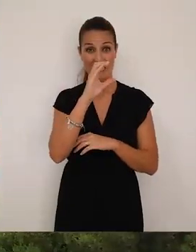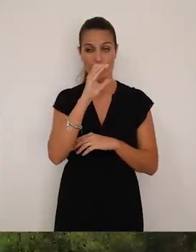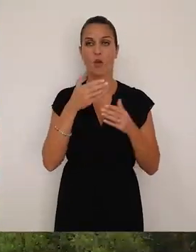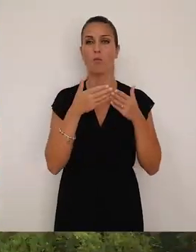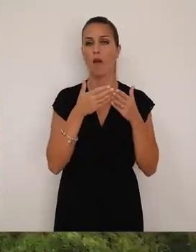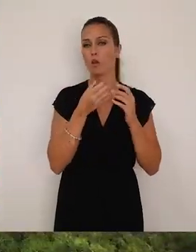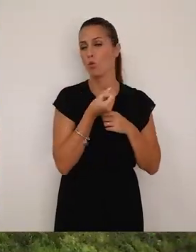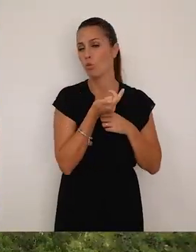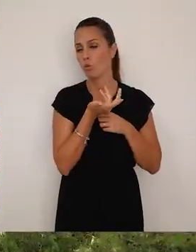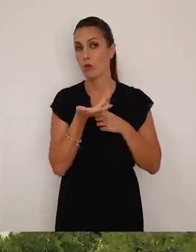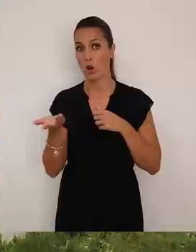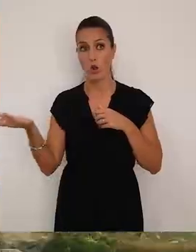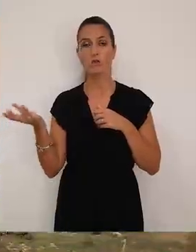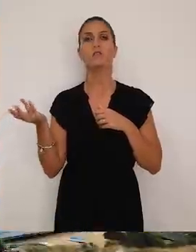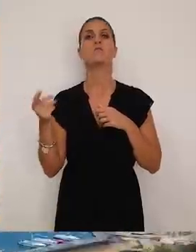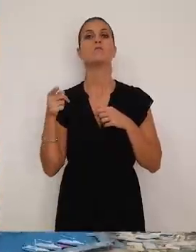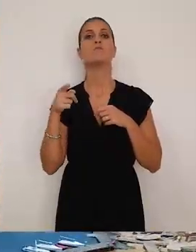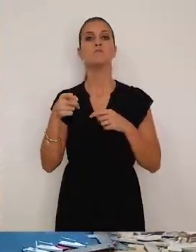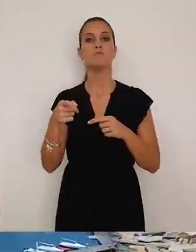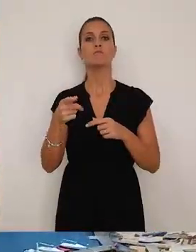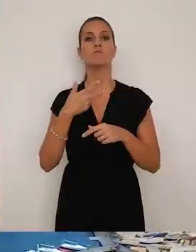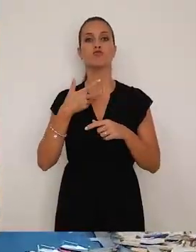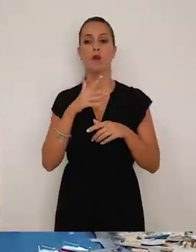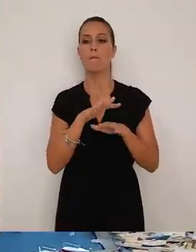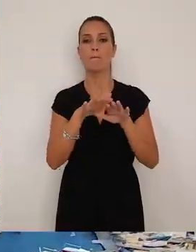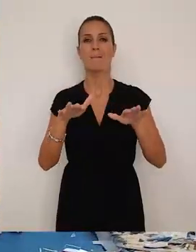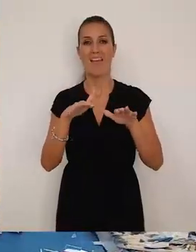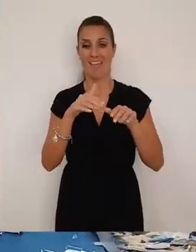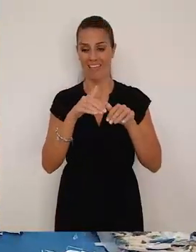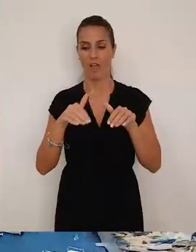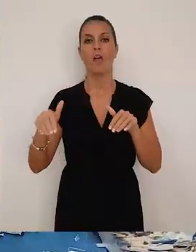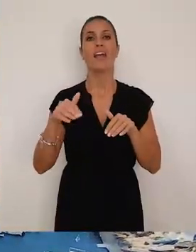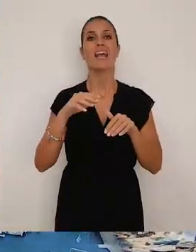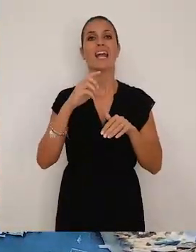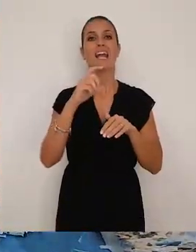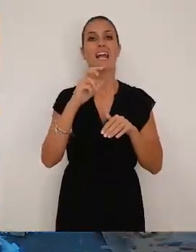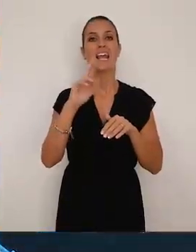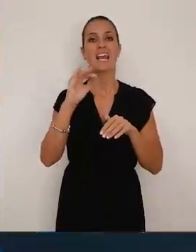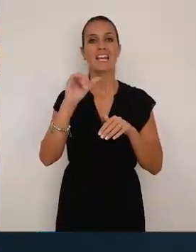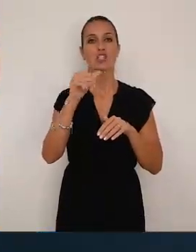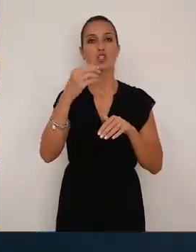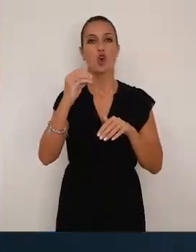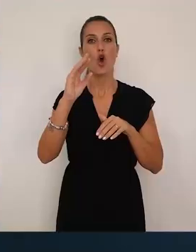Il porto turistico con le sue numerose imbarcazioni fronteggia il Lungomare Cristoforo Colombo